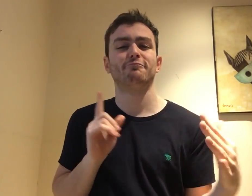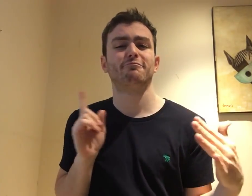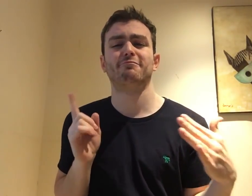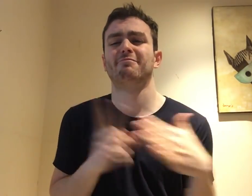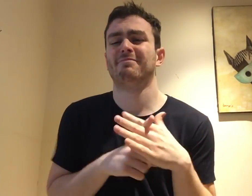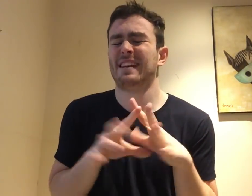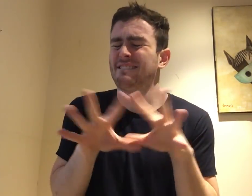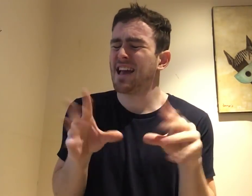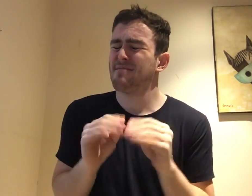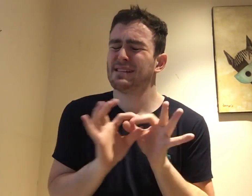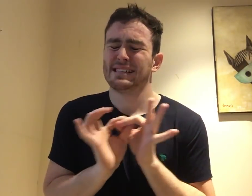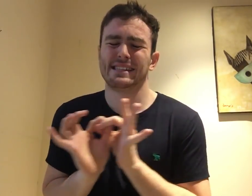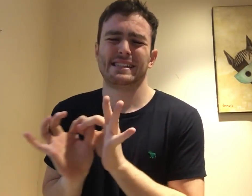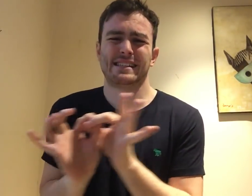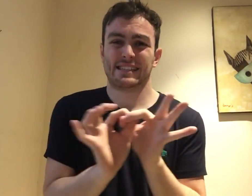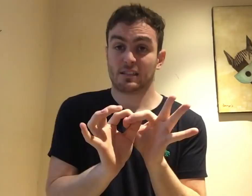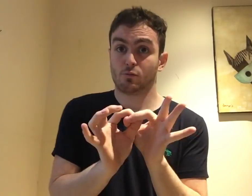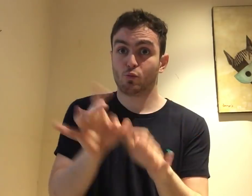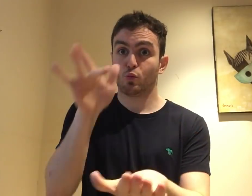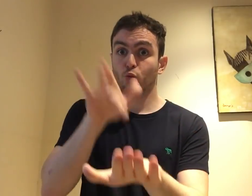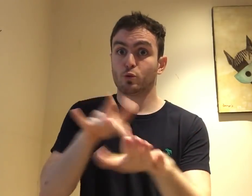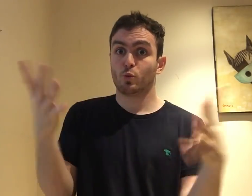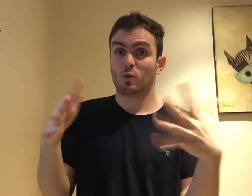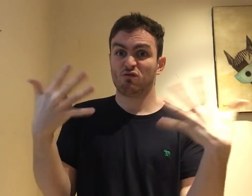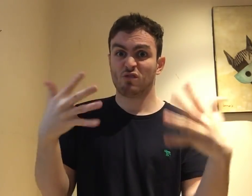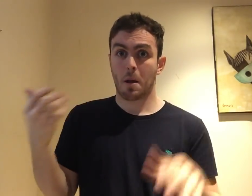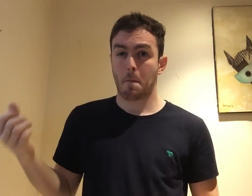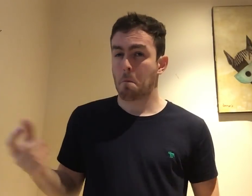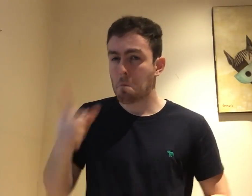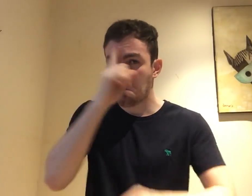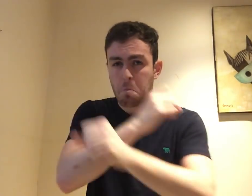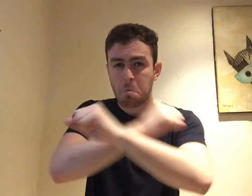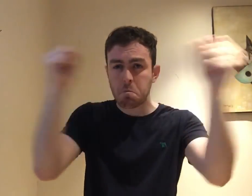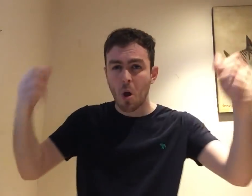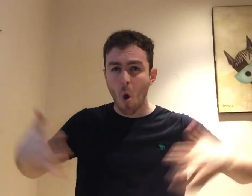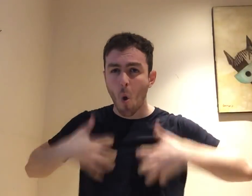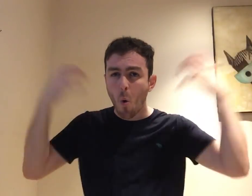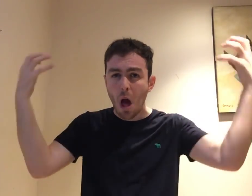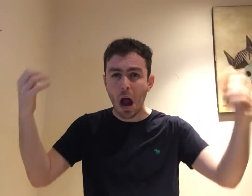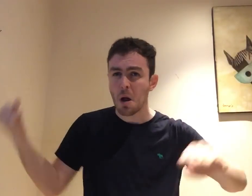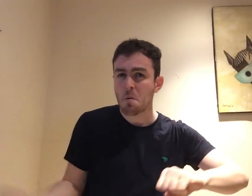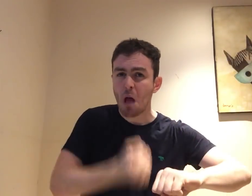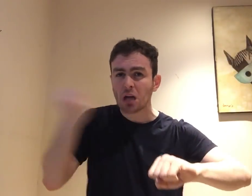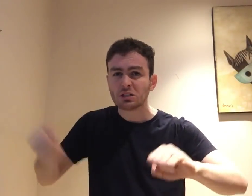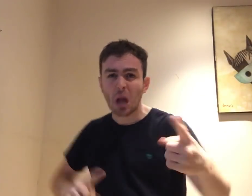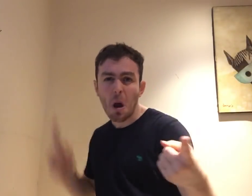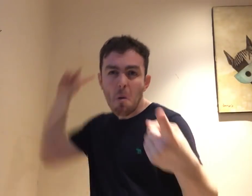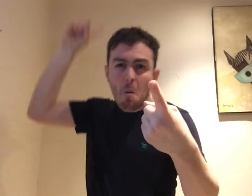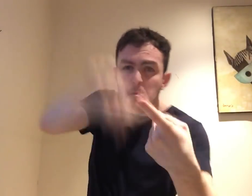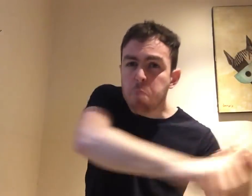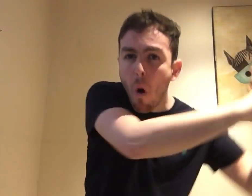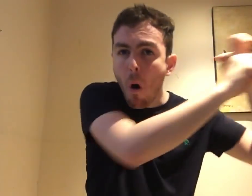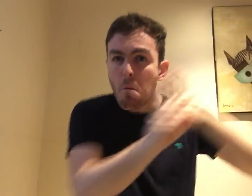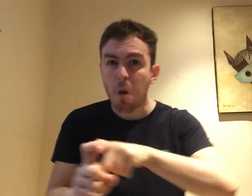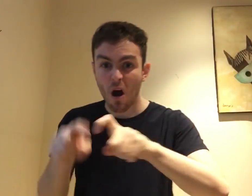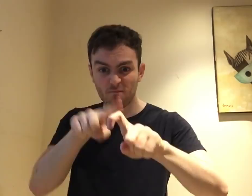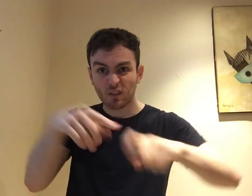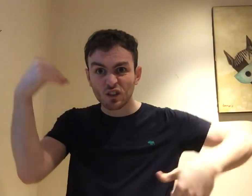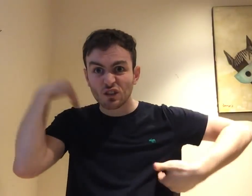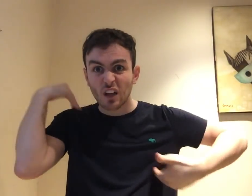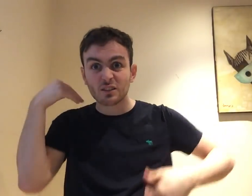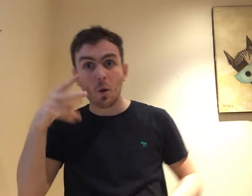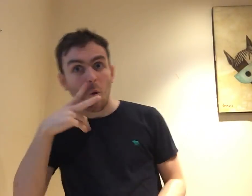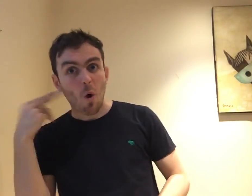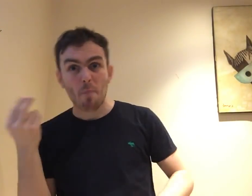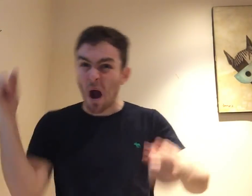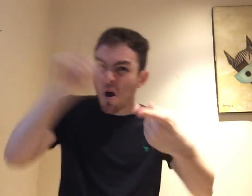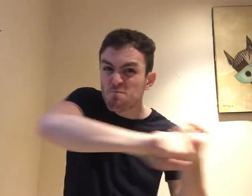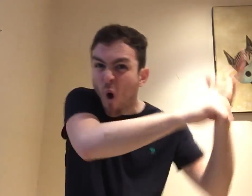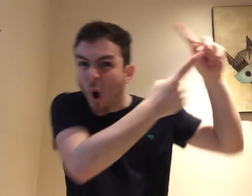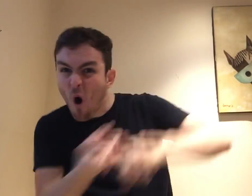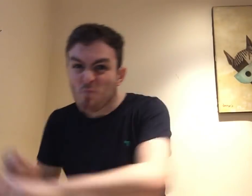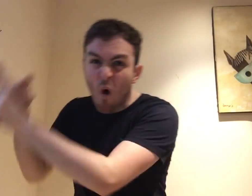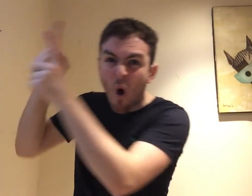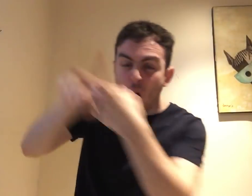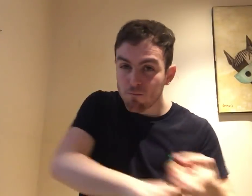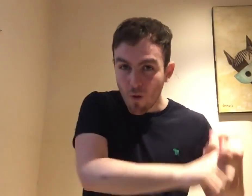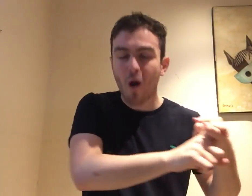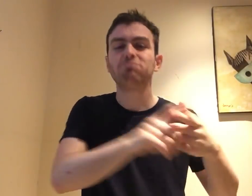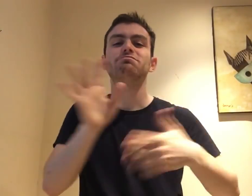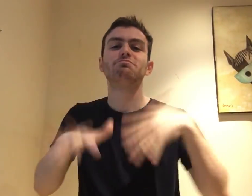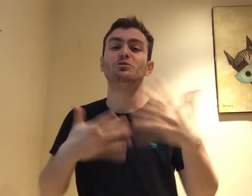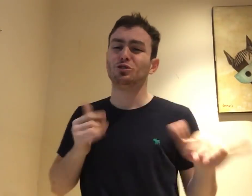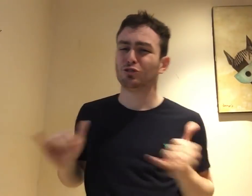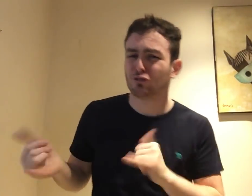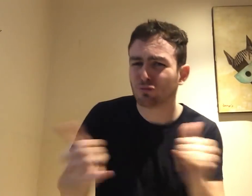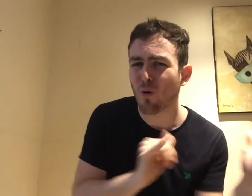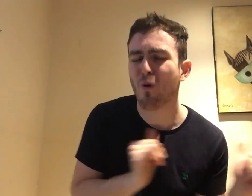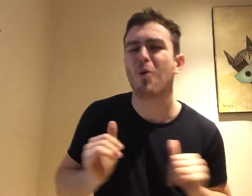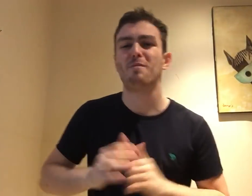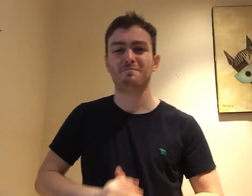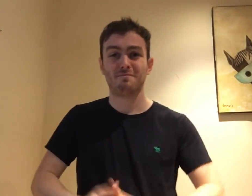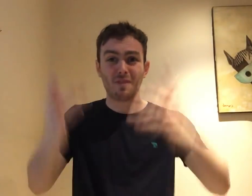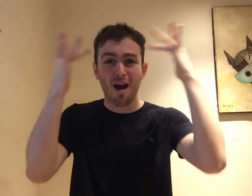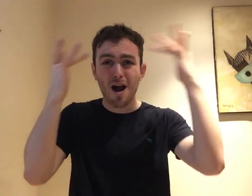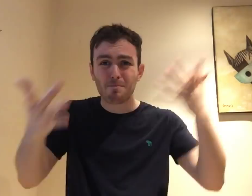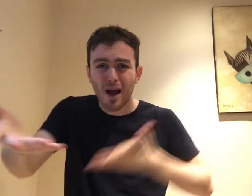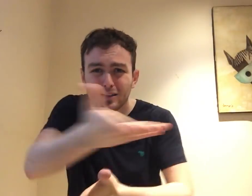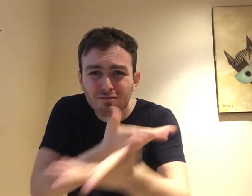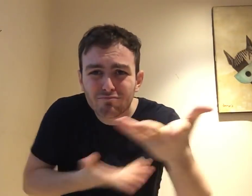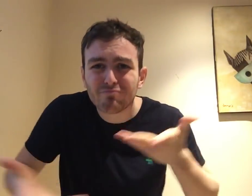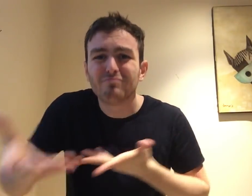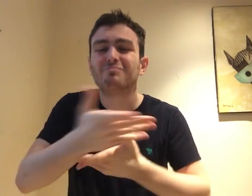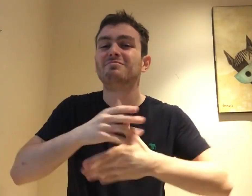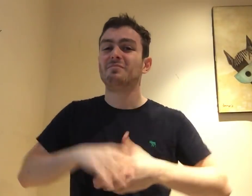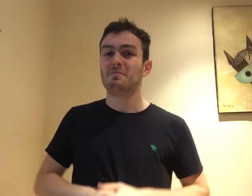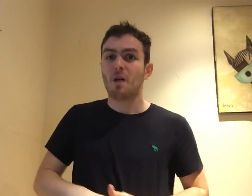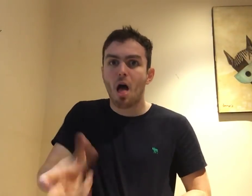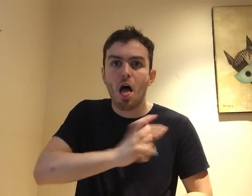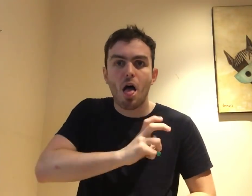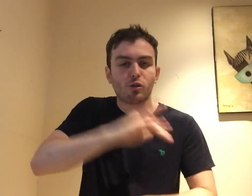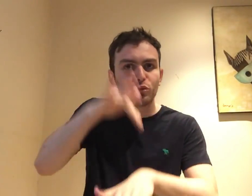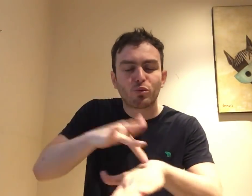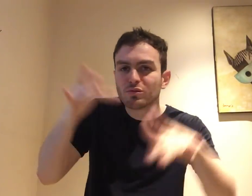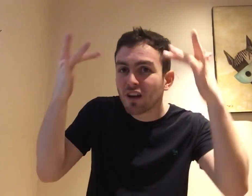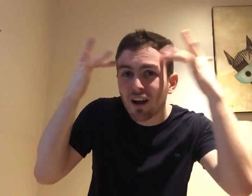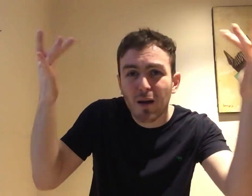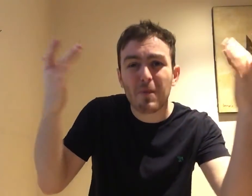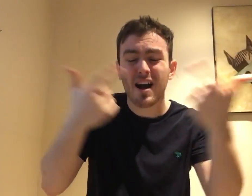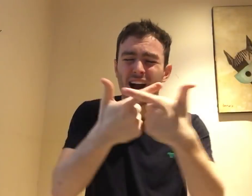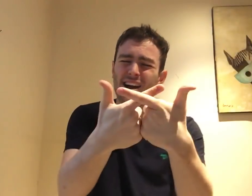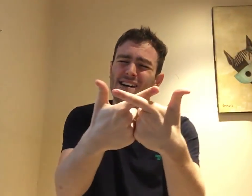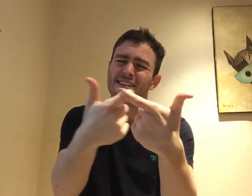Ils se sont battus, ils ont joué et partagé leurs tendres expériences et terrifiantes.